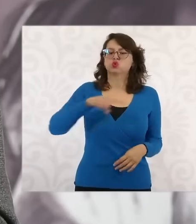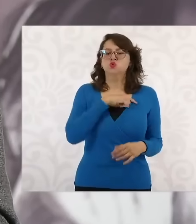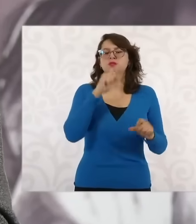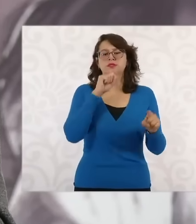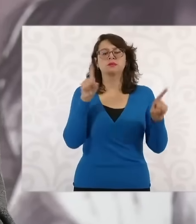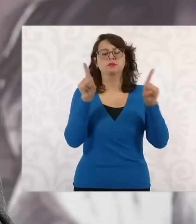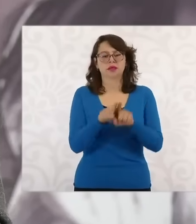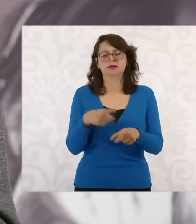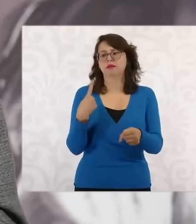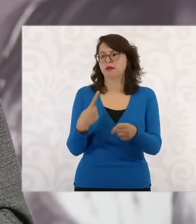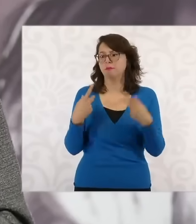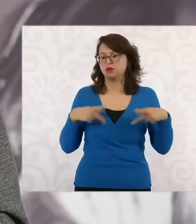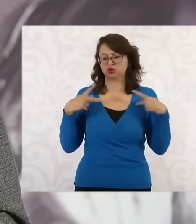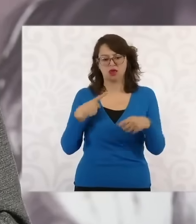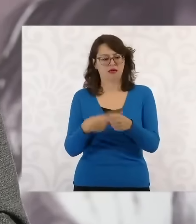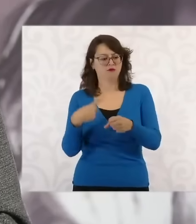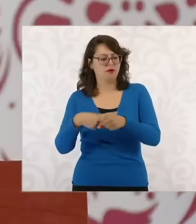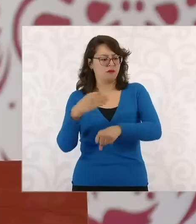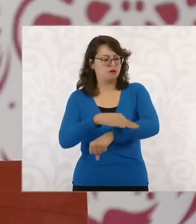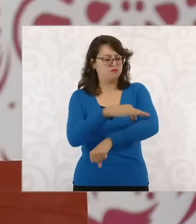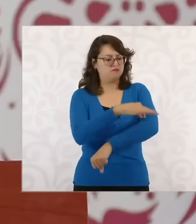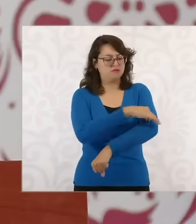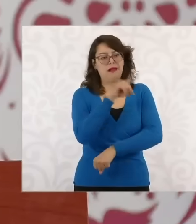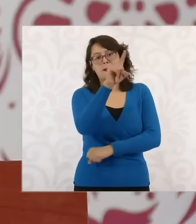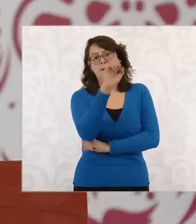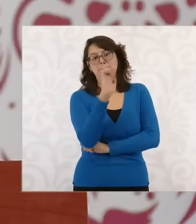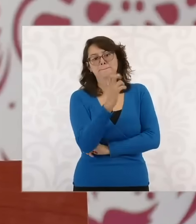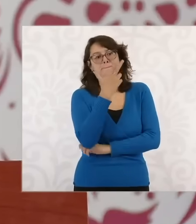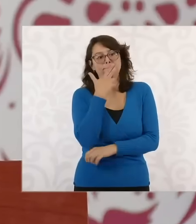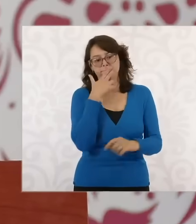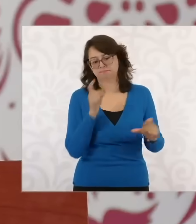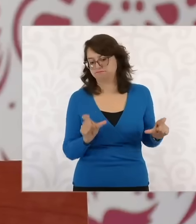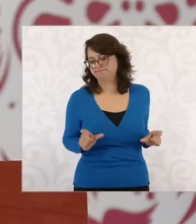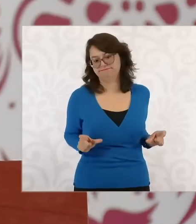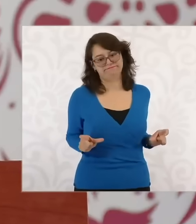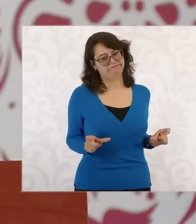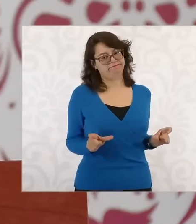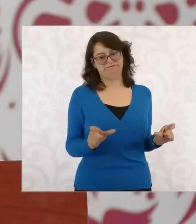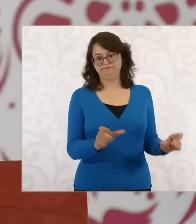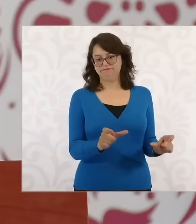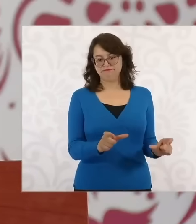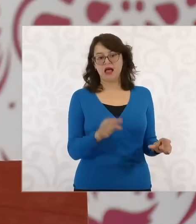los brotes que ha habido fundamentalmente en el estado de Chihuahua, en donde todavía tenemos